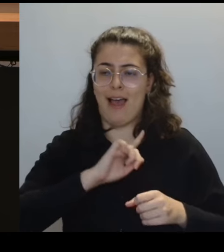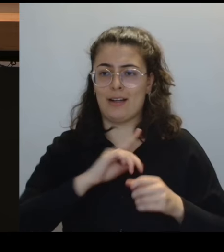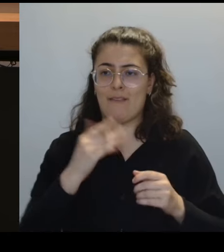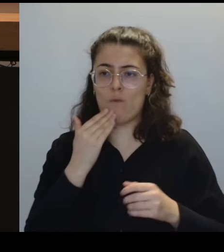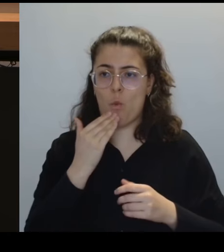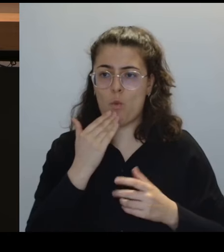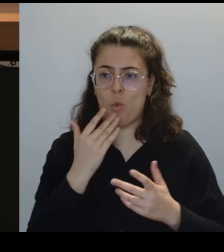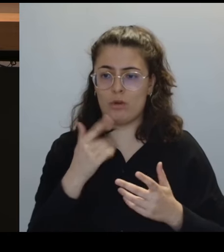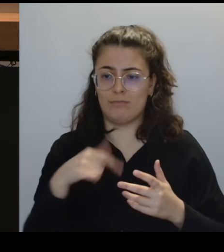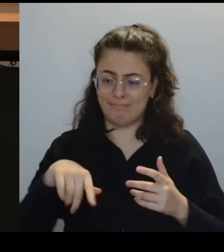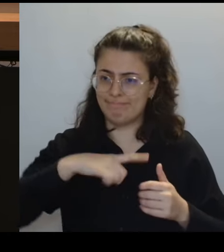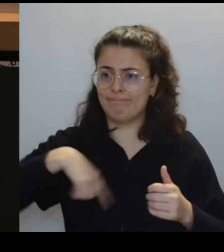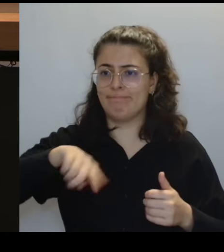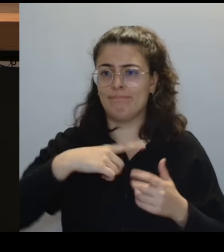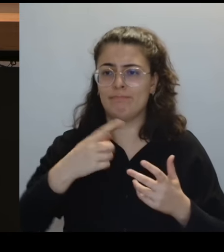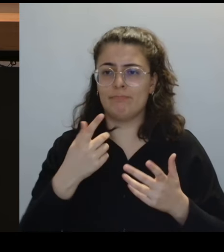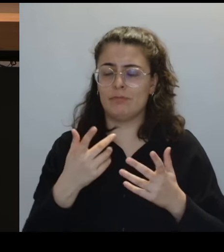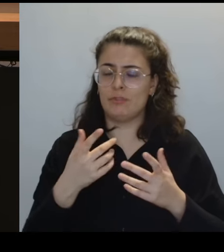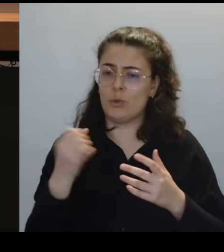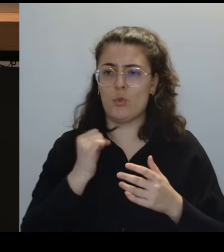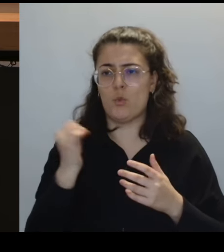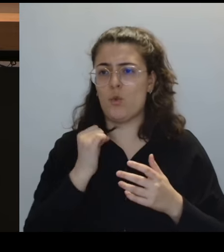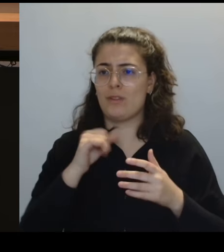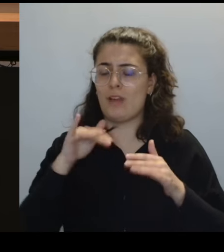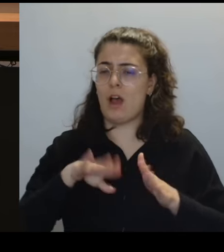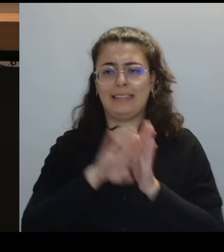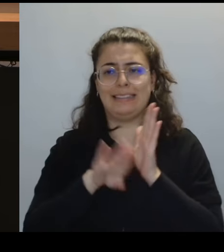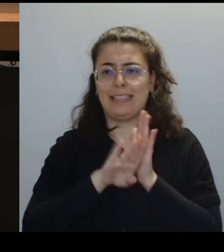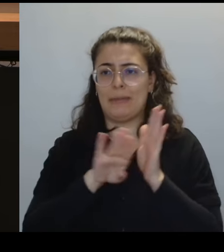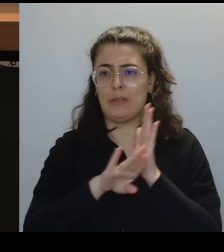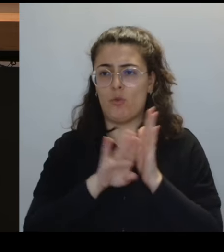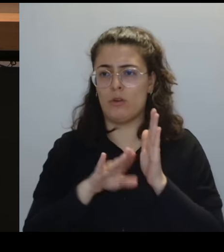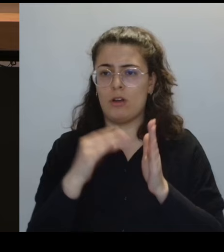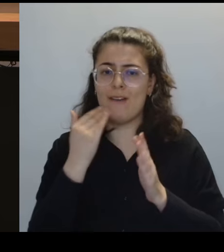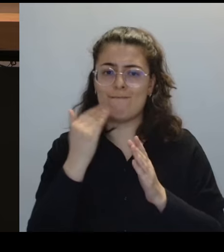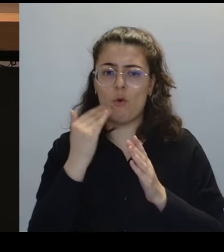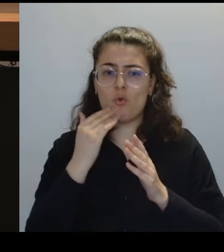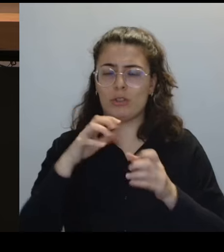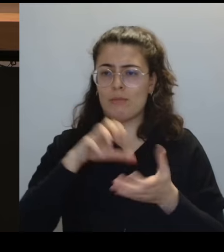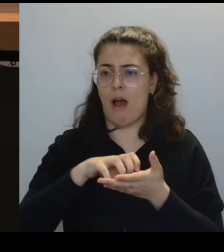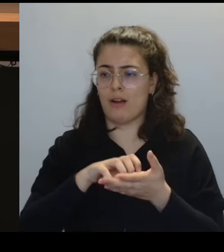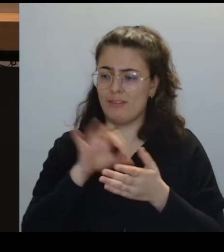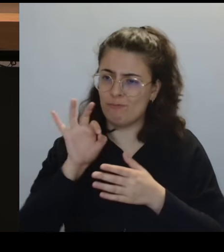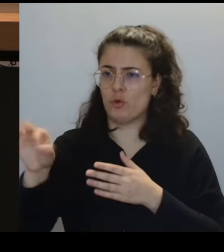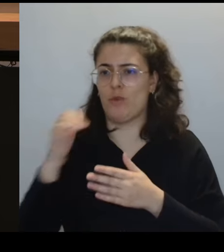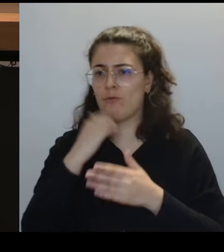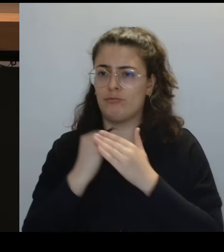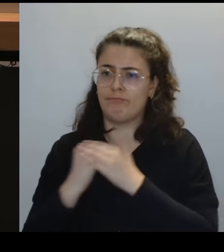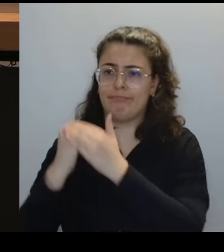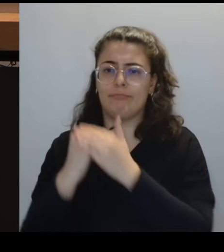Diskriminierung auf dem Wohnungsmarkt erleben. Wir wollen diese Gerechtigkeitslücke schließen, denn derzeit